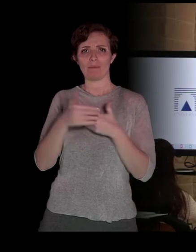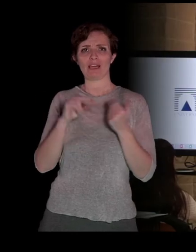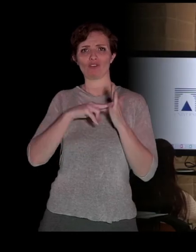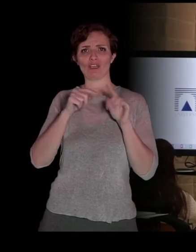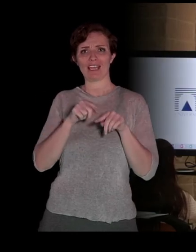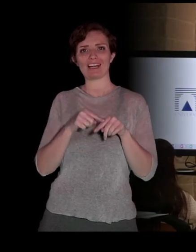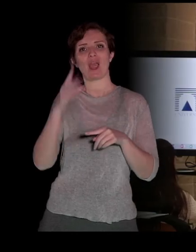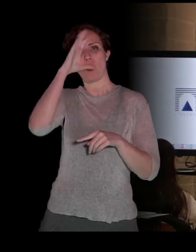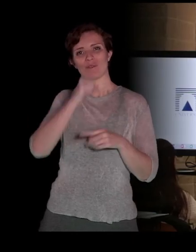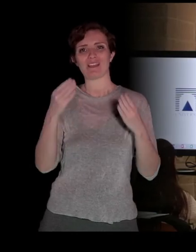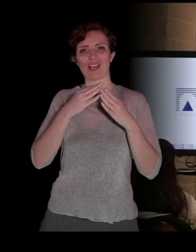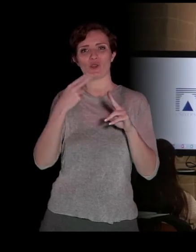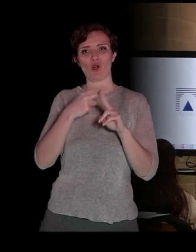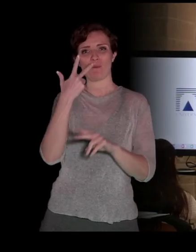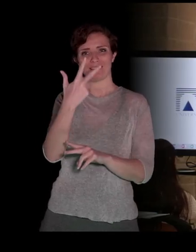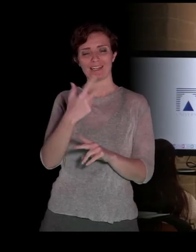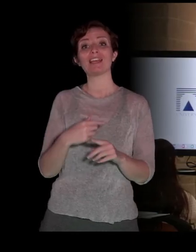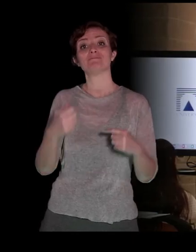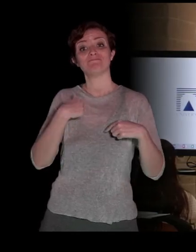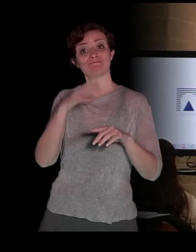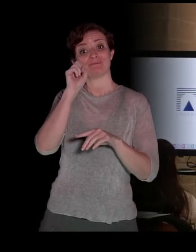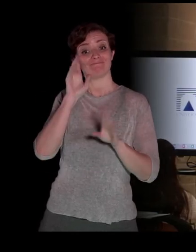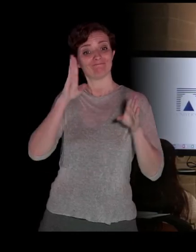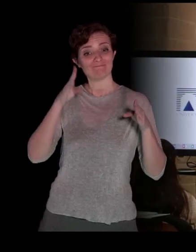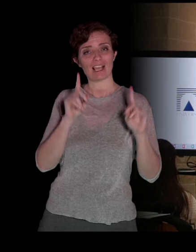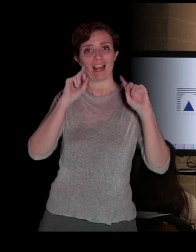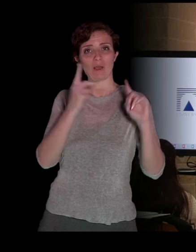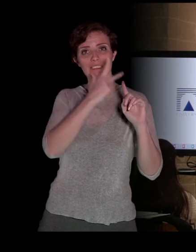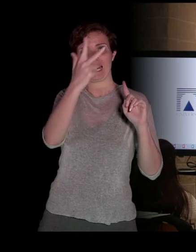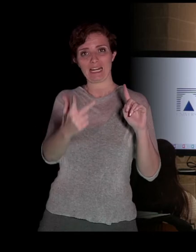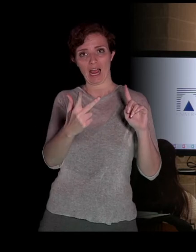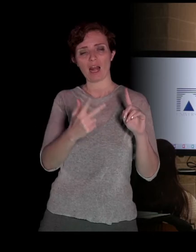dell'Università degli Studi di Roma Tre. Io insegno al corso di laurea triennale in Ingegneria Civile,